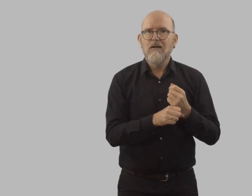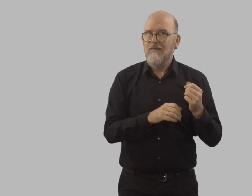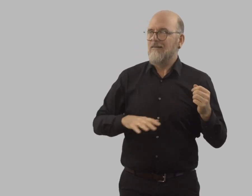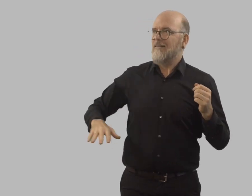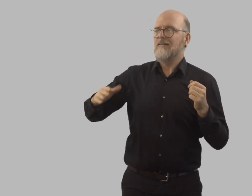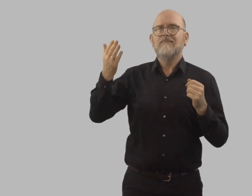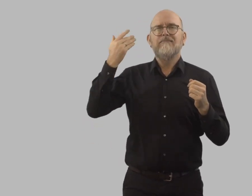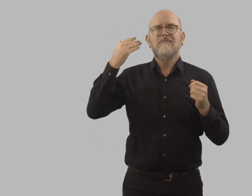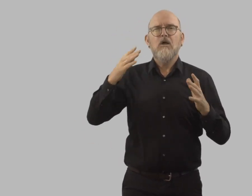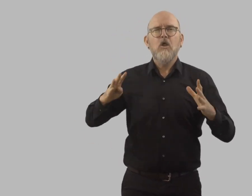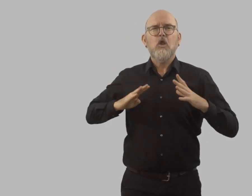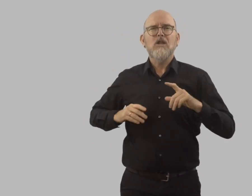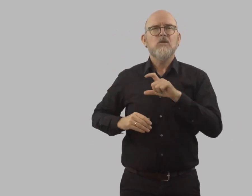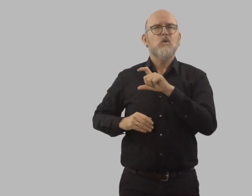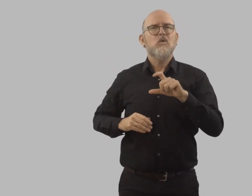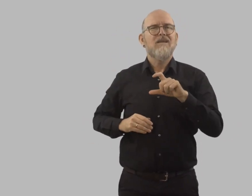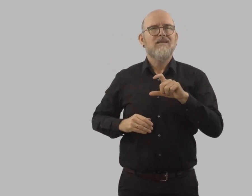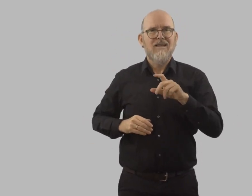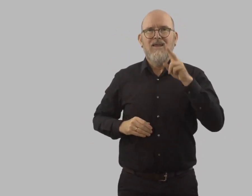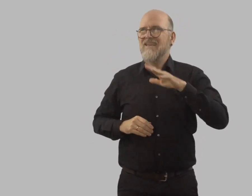der wenig mit den gängigen Klischees